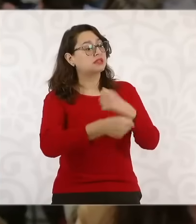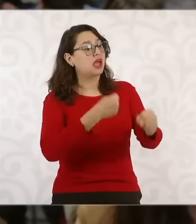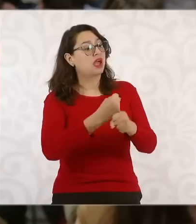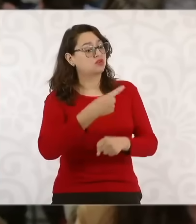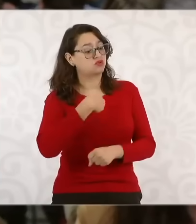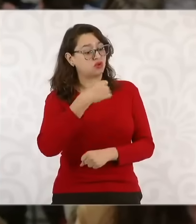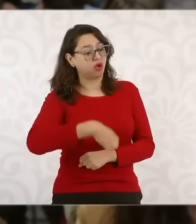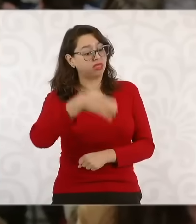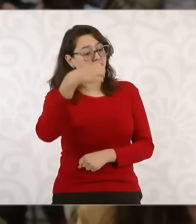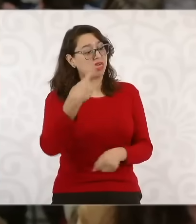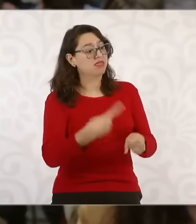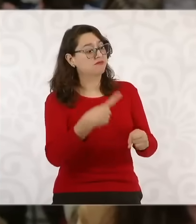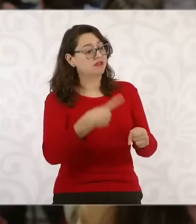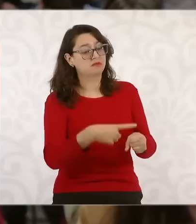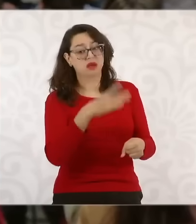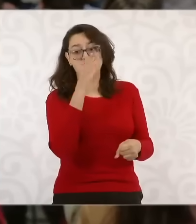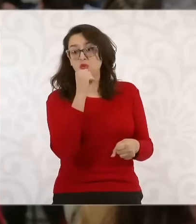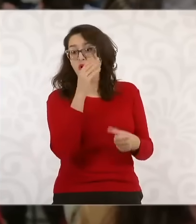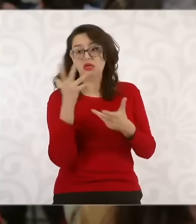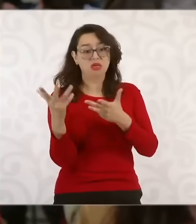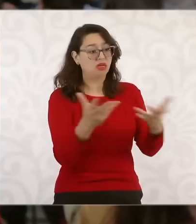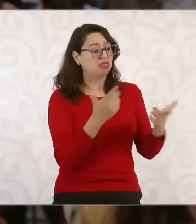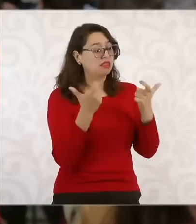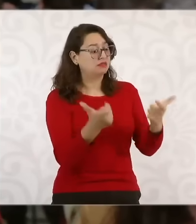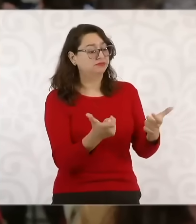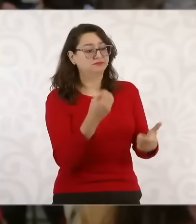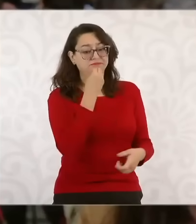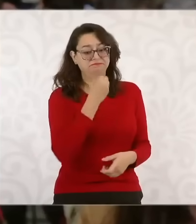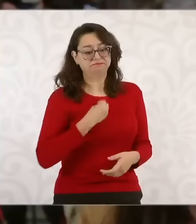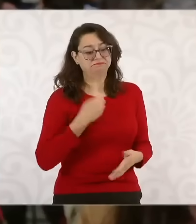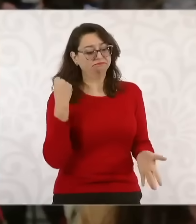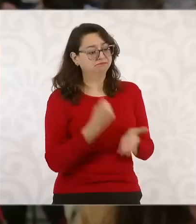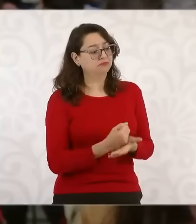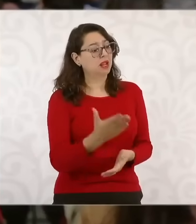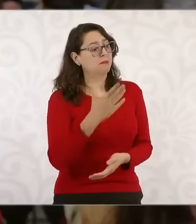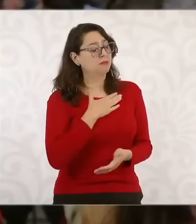de mi salud y limitaciones económicas a suscribir un convenio violatorio de mi dignidad y que,